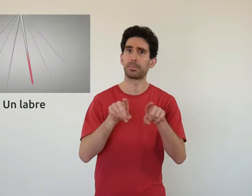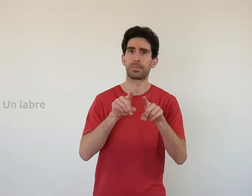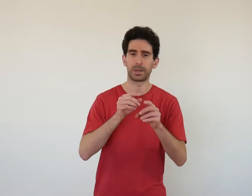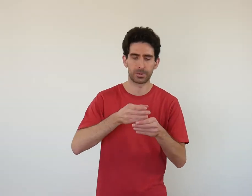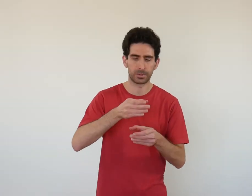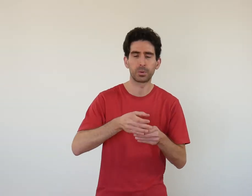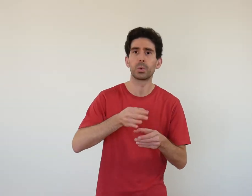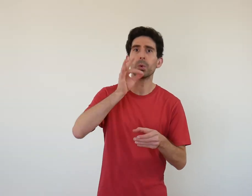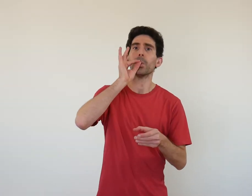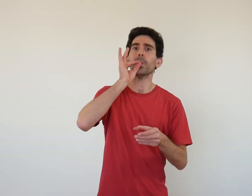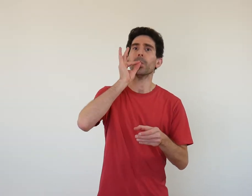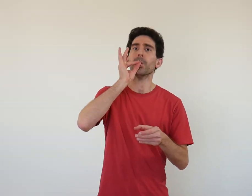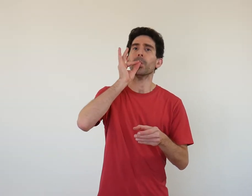comme une paille.